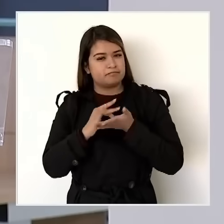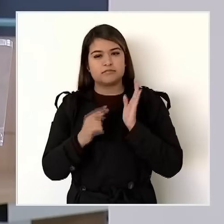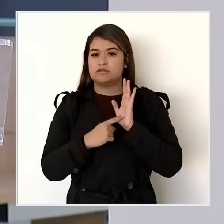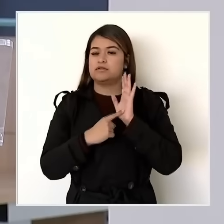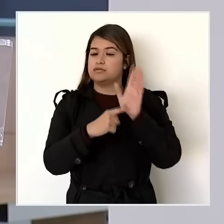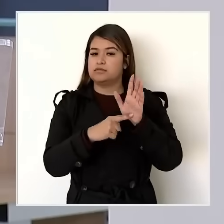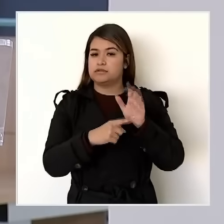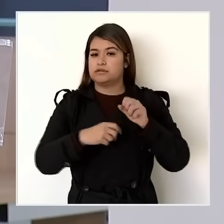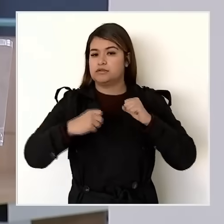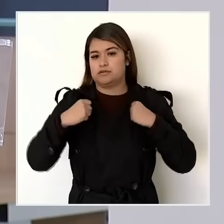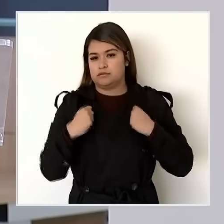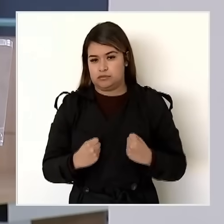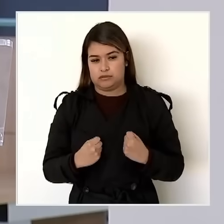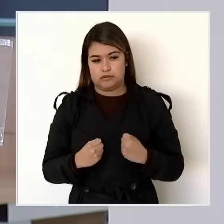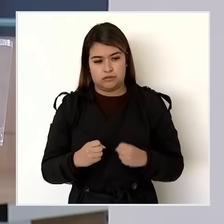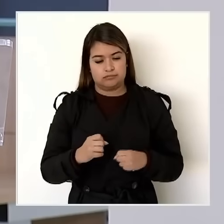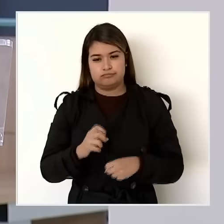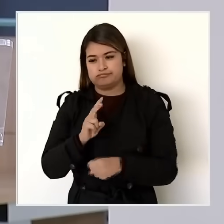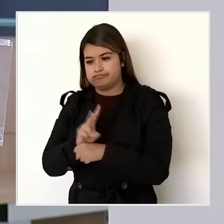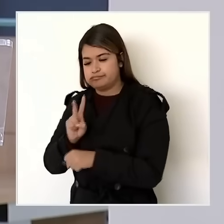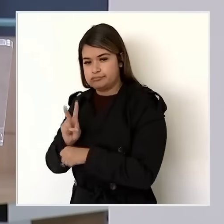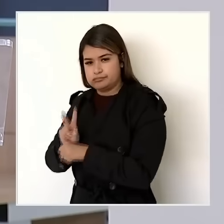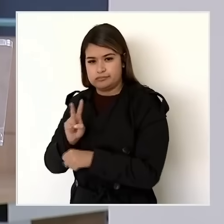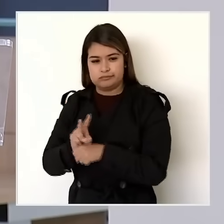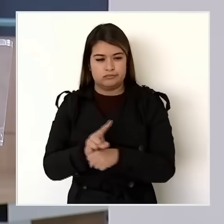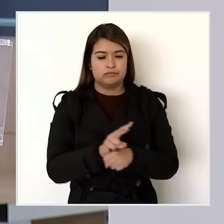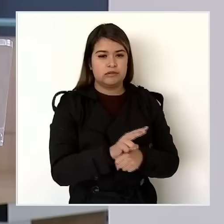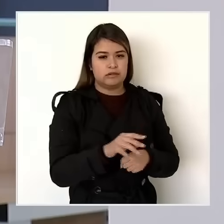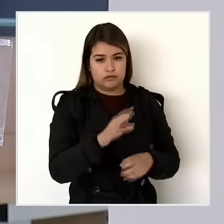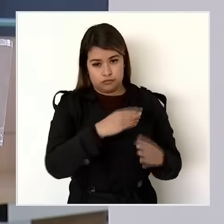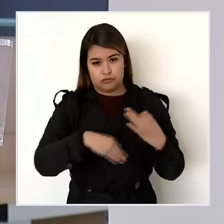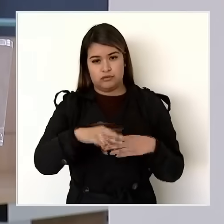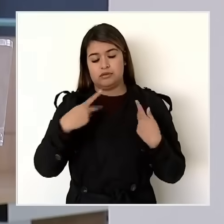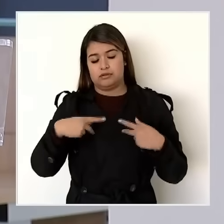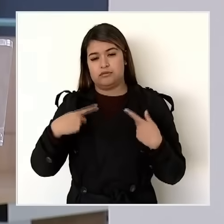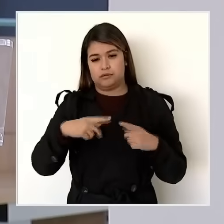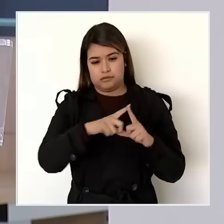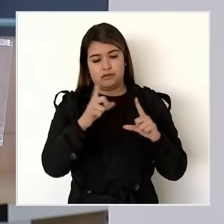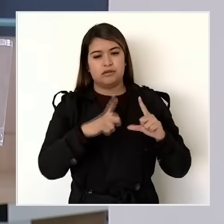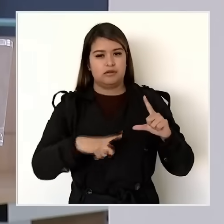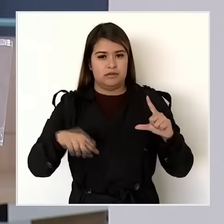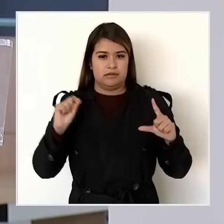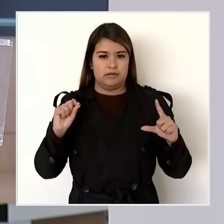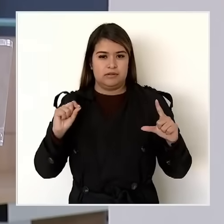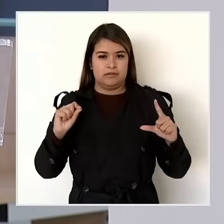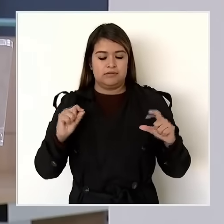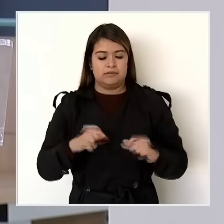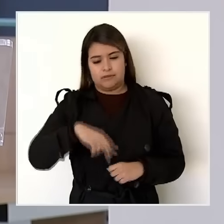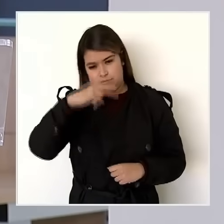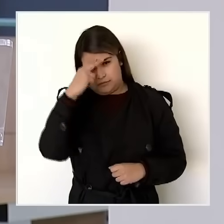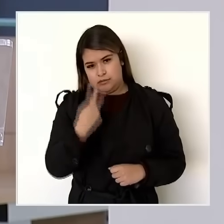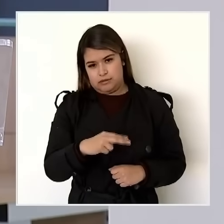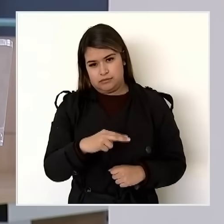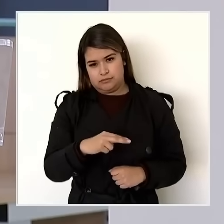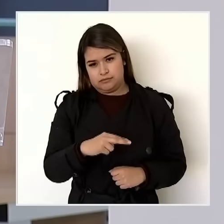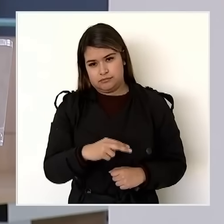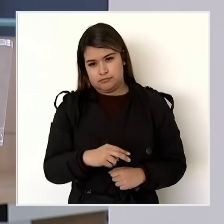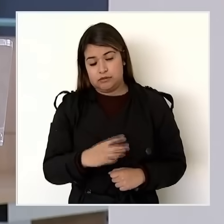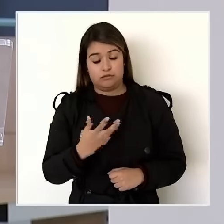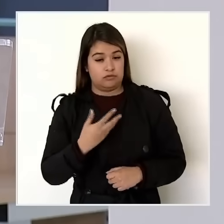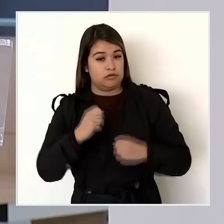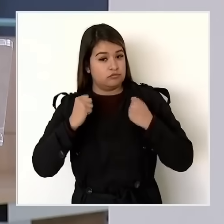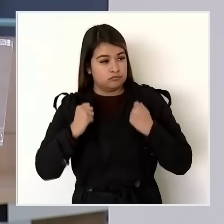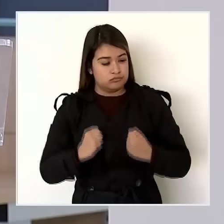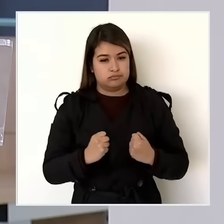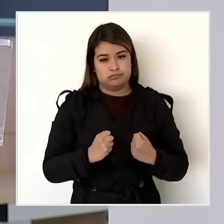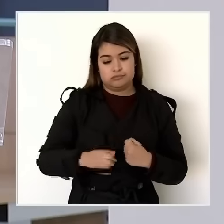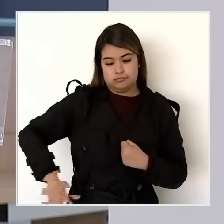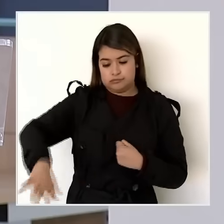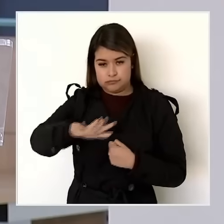que garantiza la seguridad del país, seguridad nacional y seguridad pública.